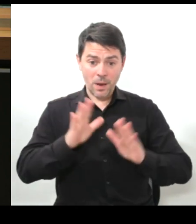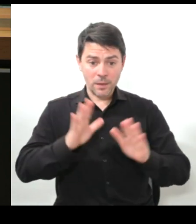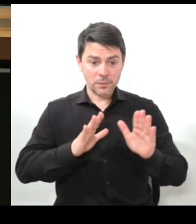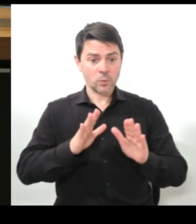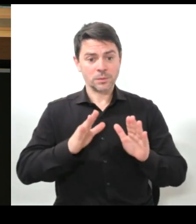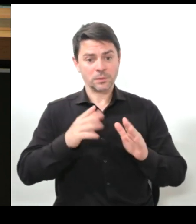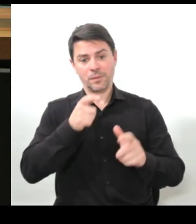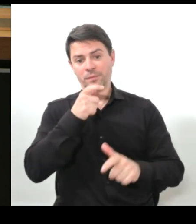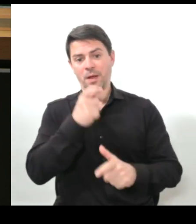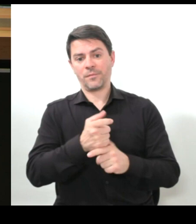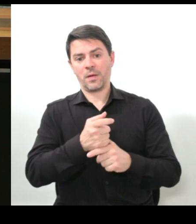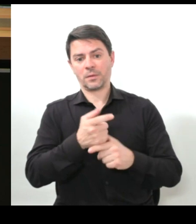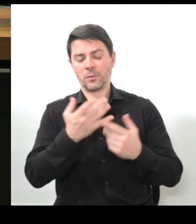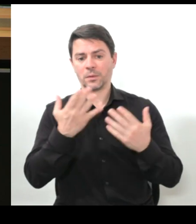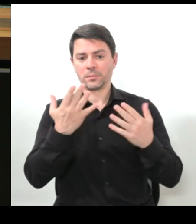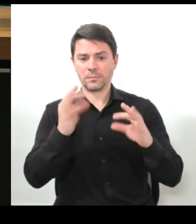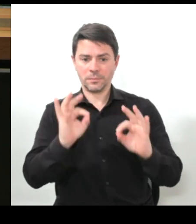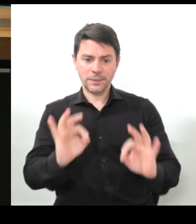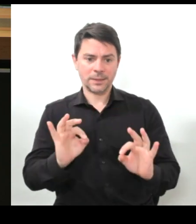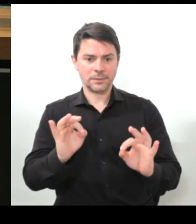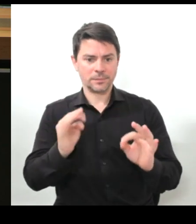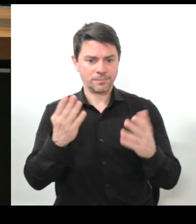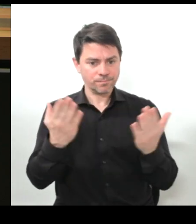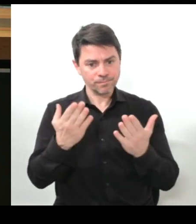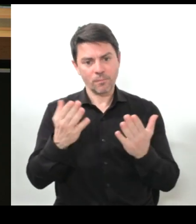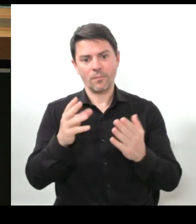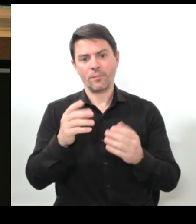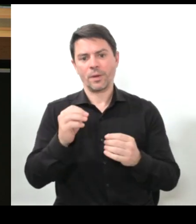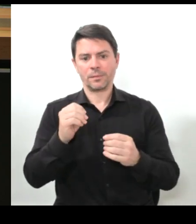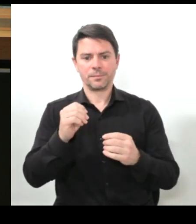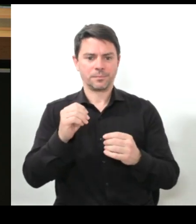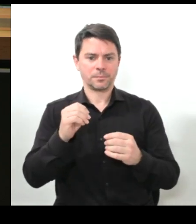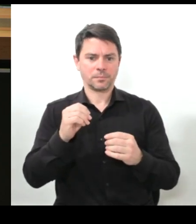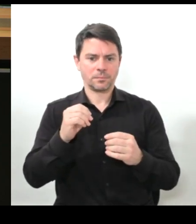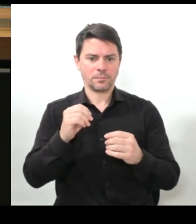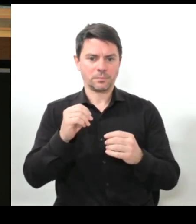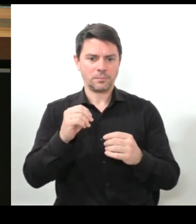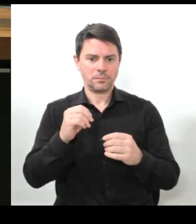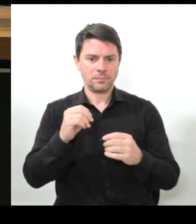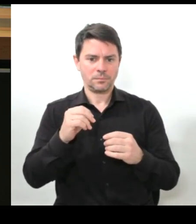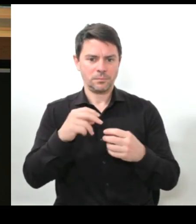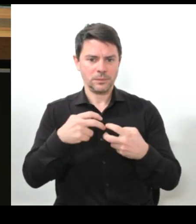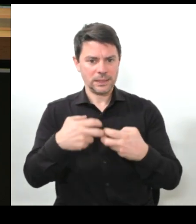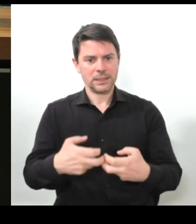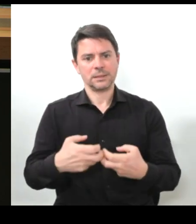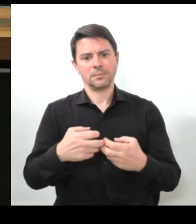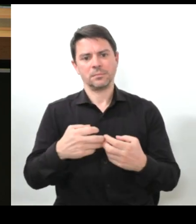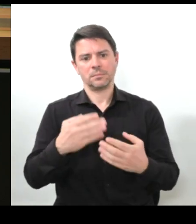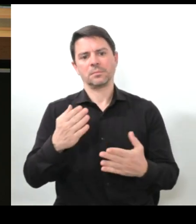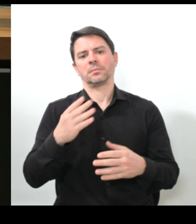Und worüber man sich unterhalten kann ist für die, die das wirklich nicht tun wollen, aus welchen Gründen auch immer, dann eben wirklich zu sagen wir führen eine